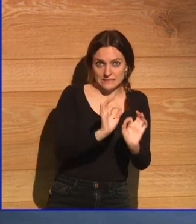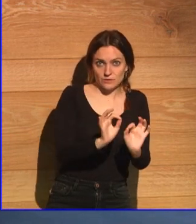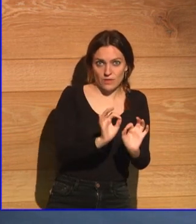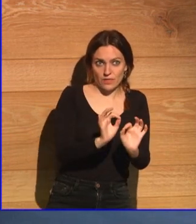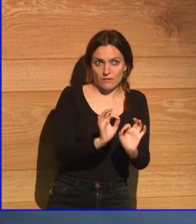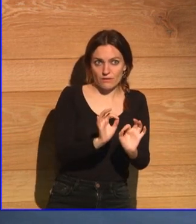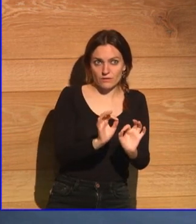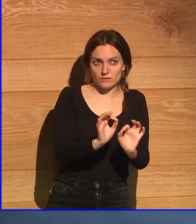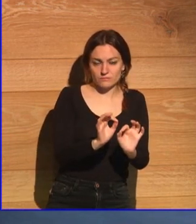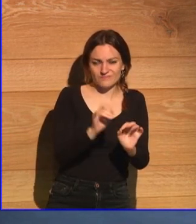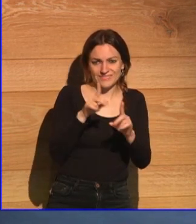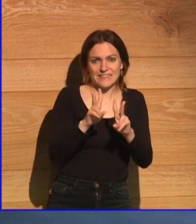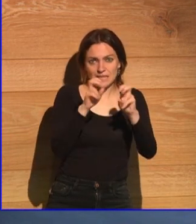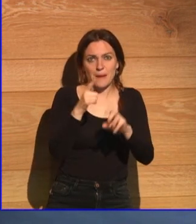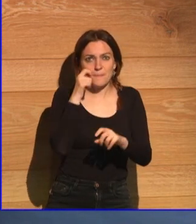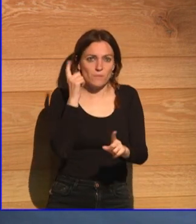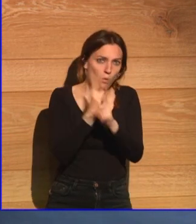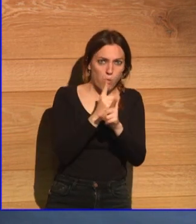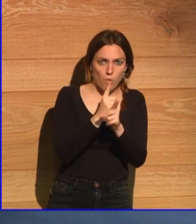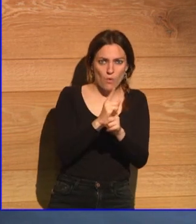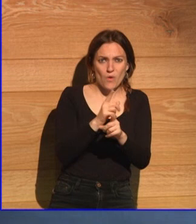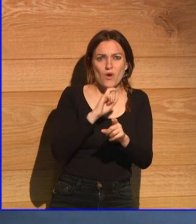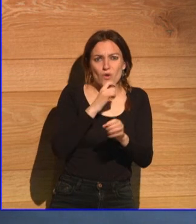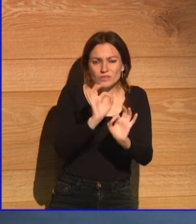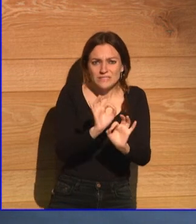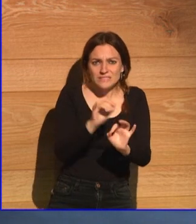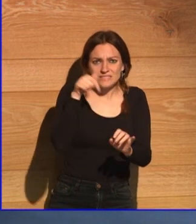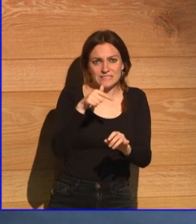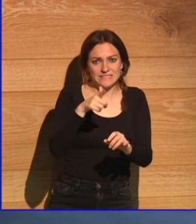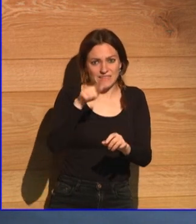del racismo, del rechazo creciente en una sociedad hacia los refugiados.